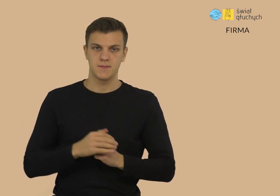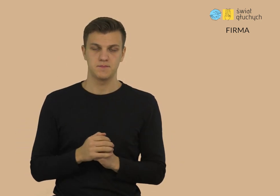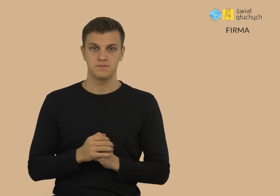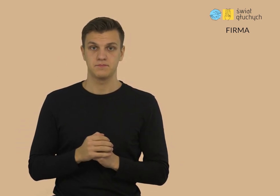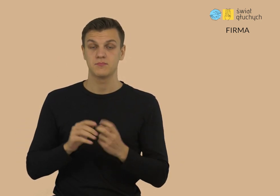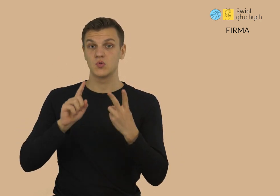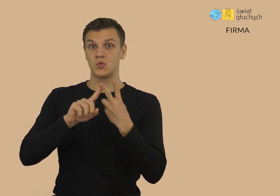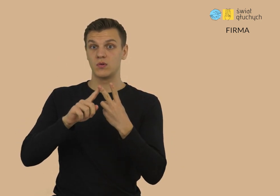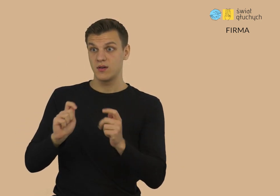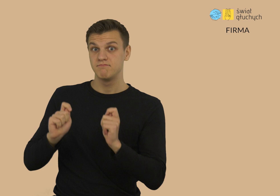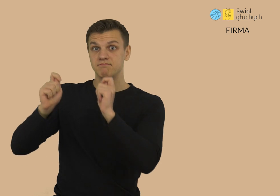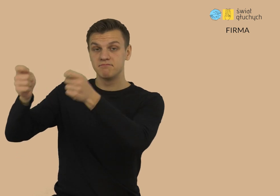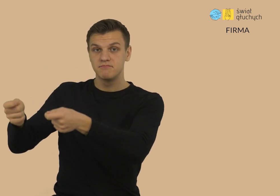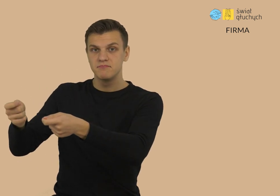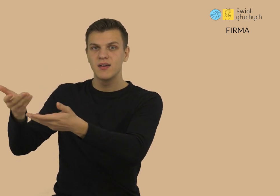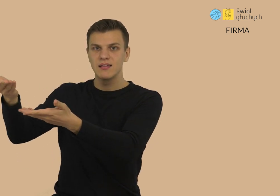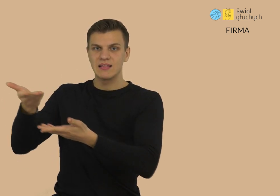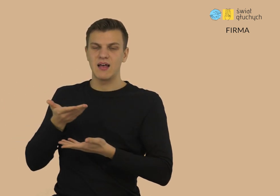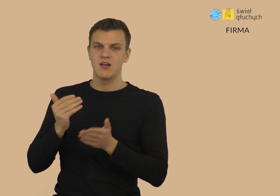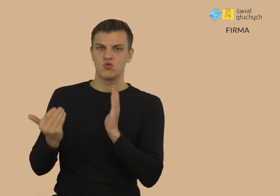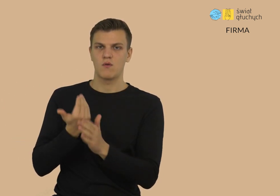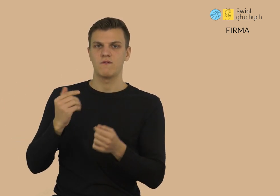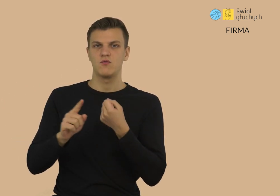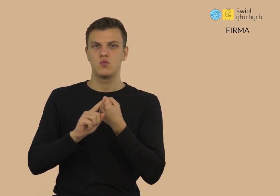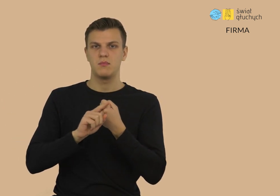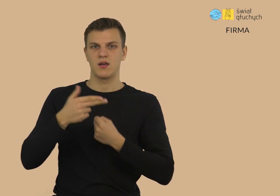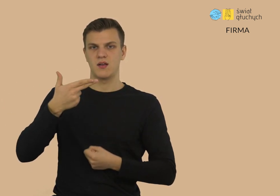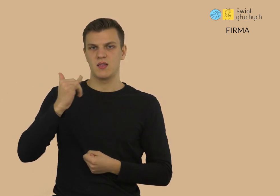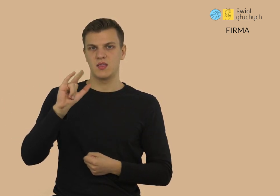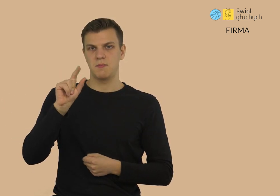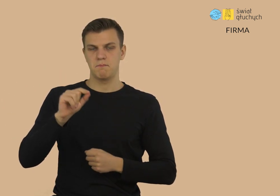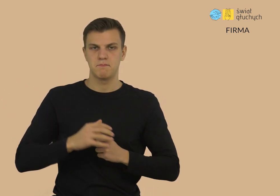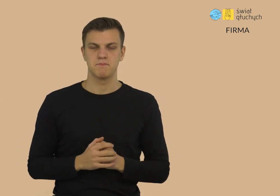Dwa – zgłoszeniem identyfikacyjnym do naczelnika urzędu skarbowego (NIP).